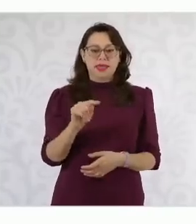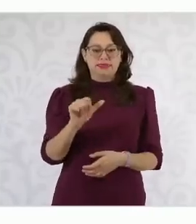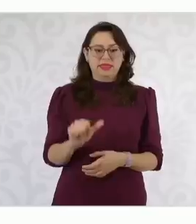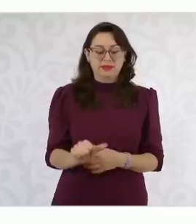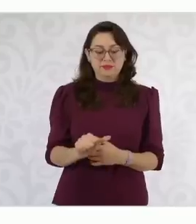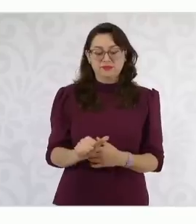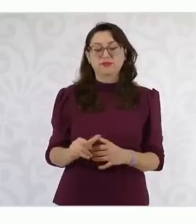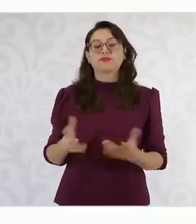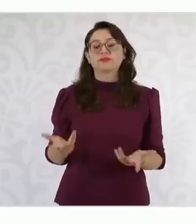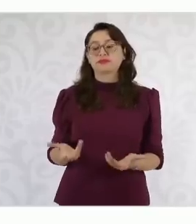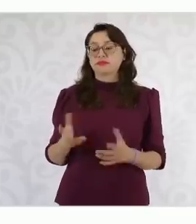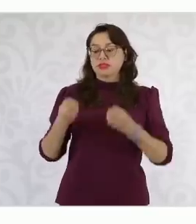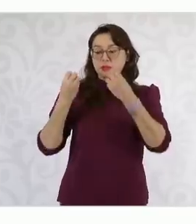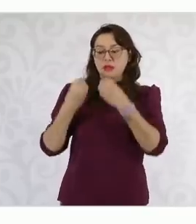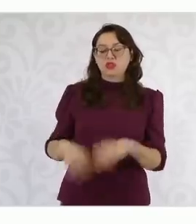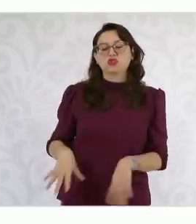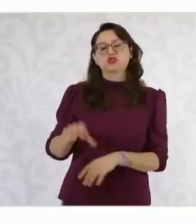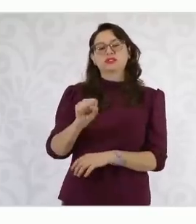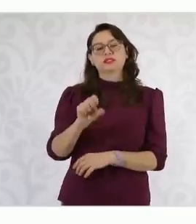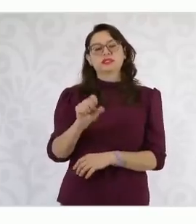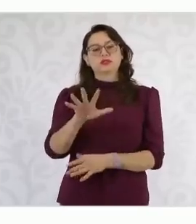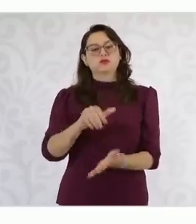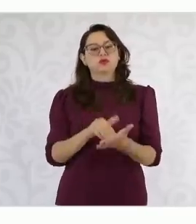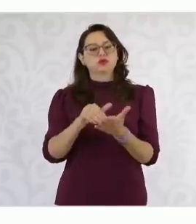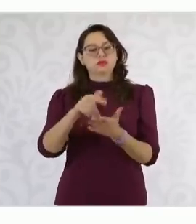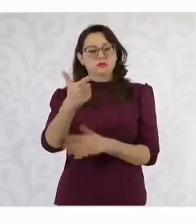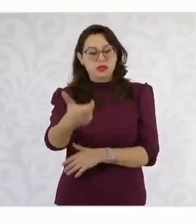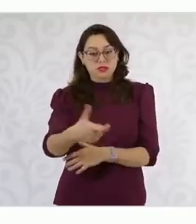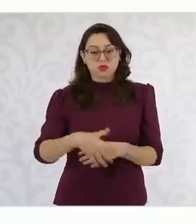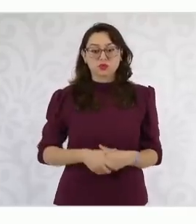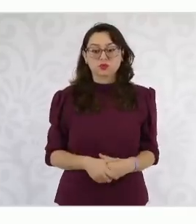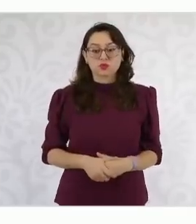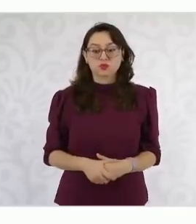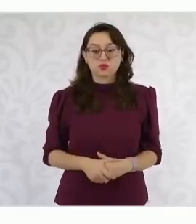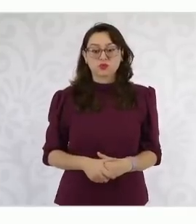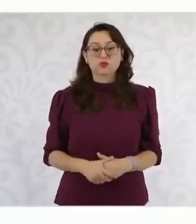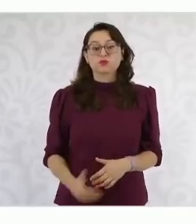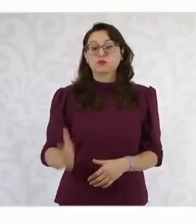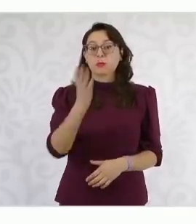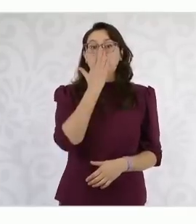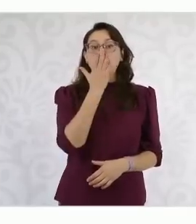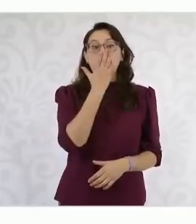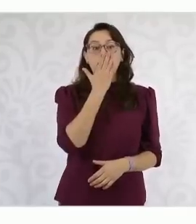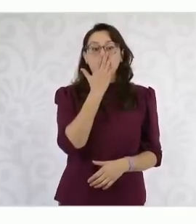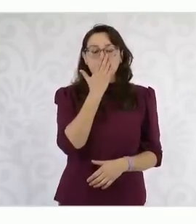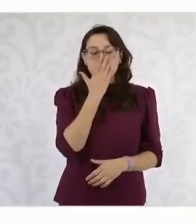de más de 65 millones de pesos en Nogales Sonora resultado de trabajos de inteligencia personal